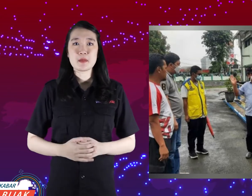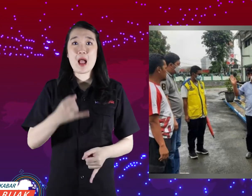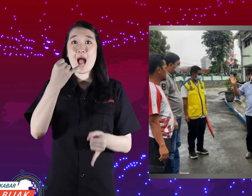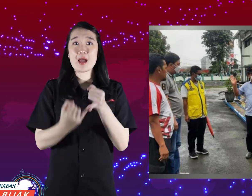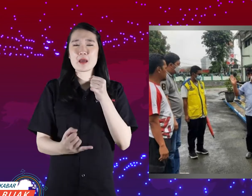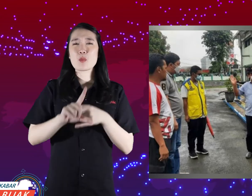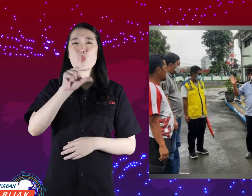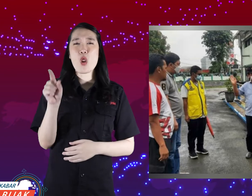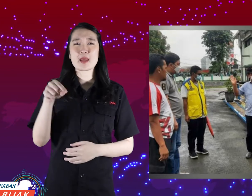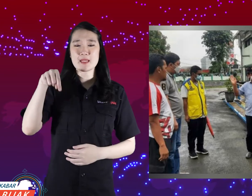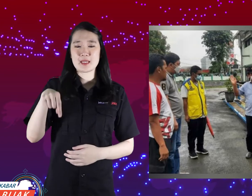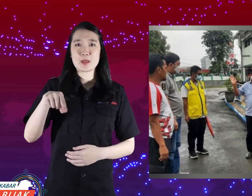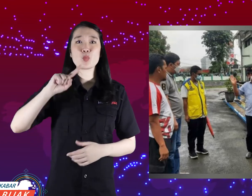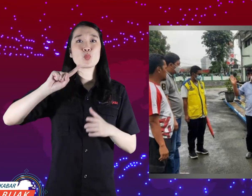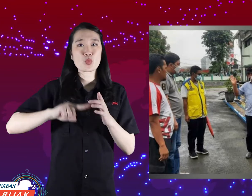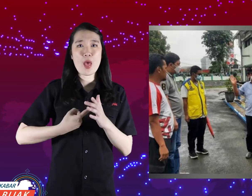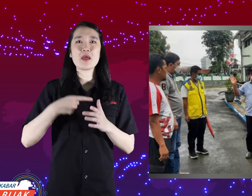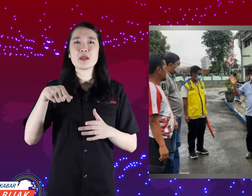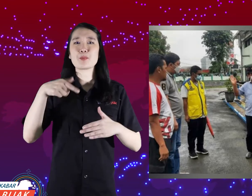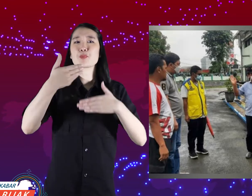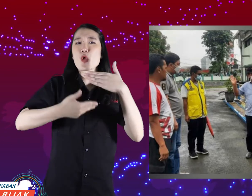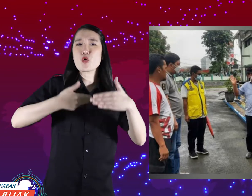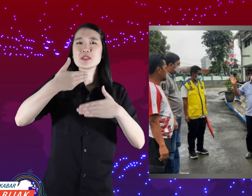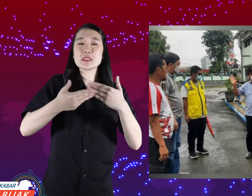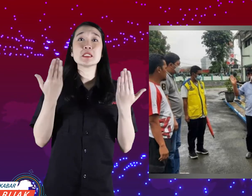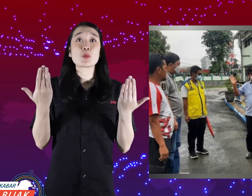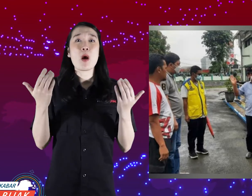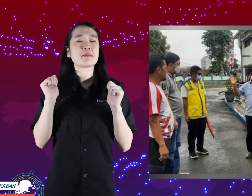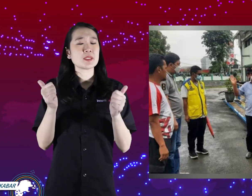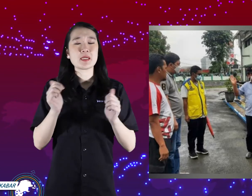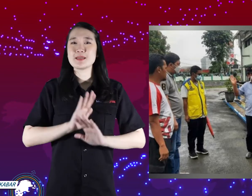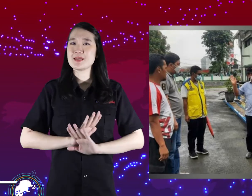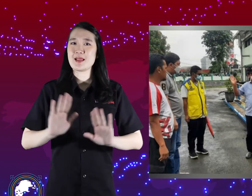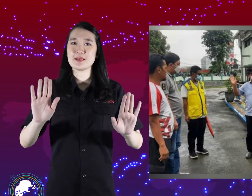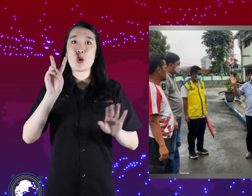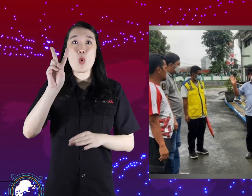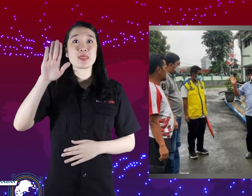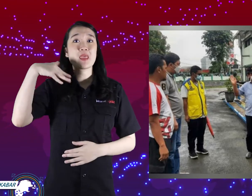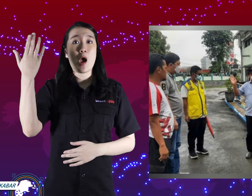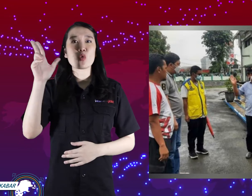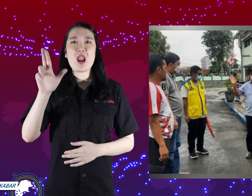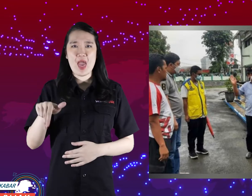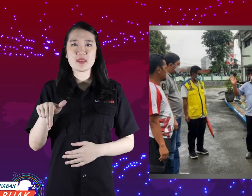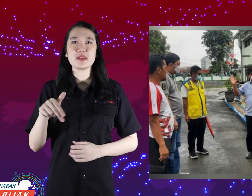Akhir bulan ini akan dimulai prosesnya semoga dapat selesai saat 2 tahun mendatang.